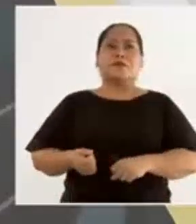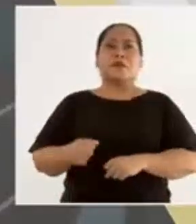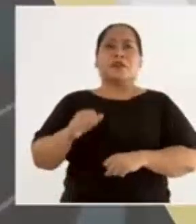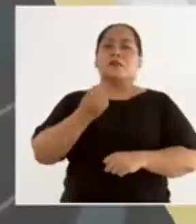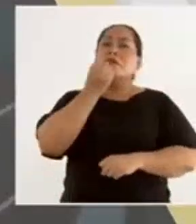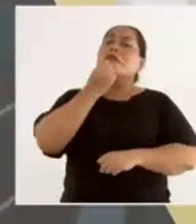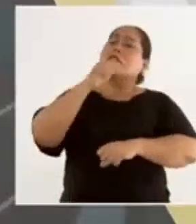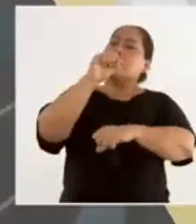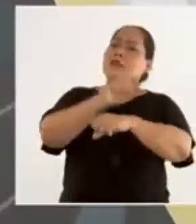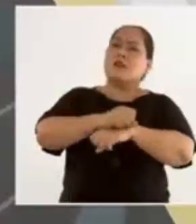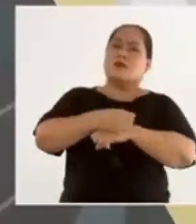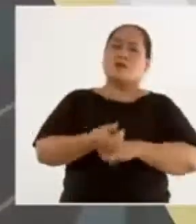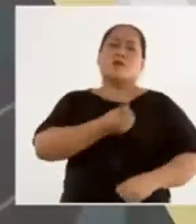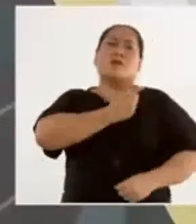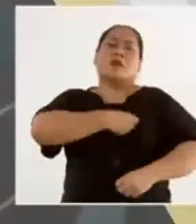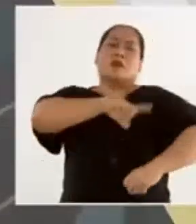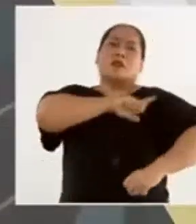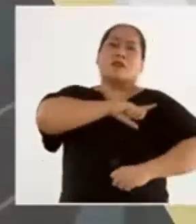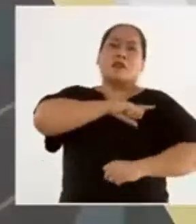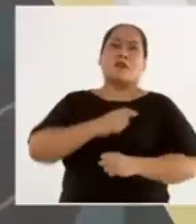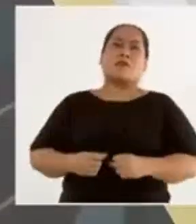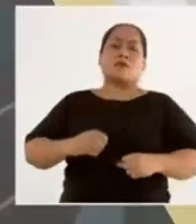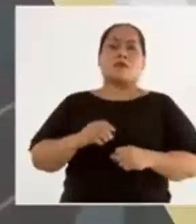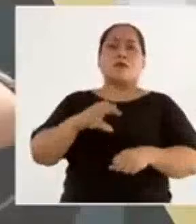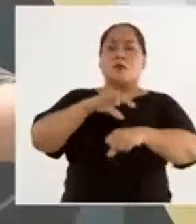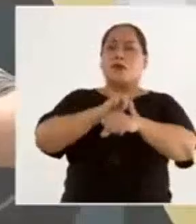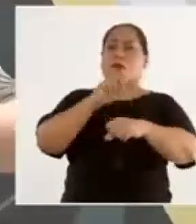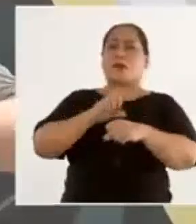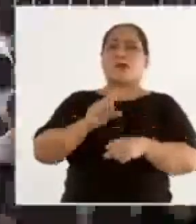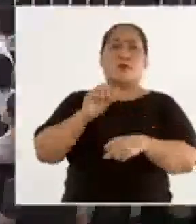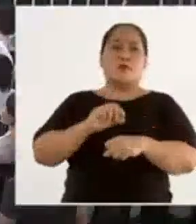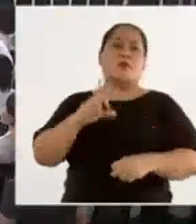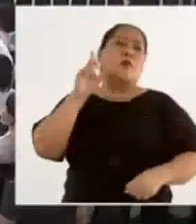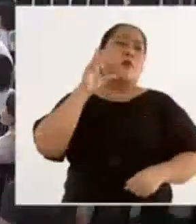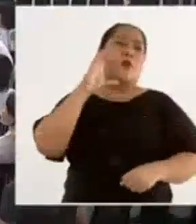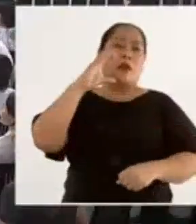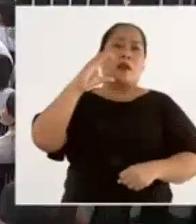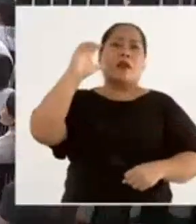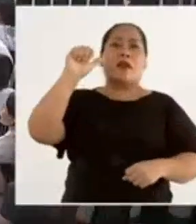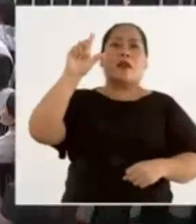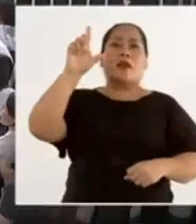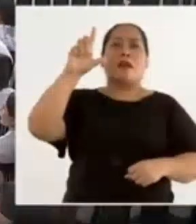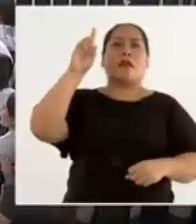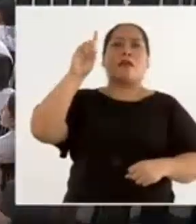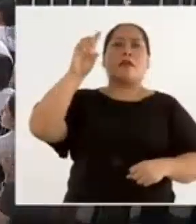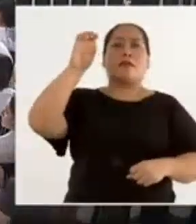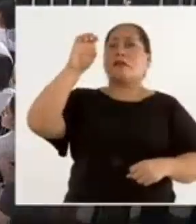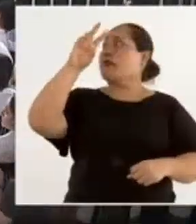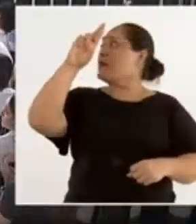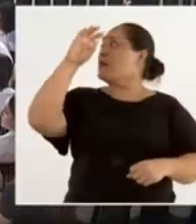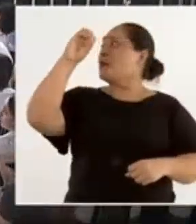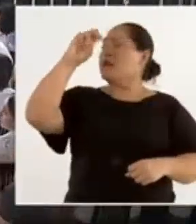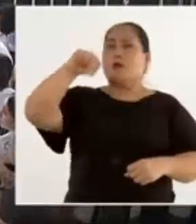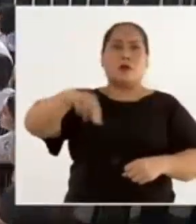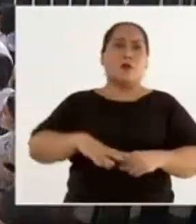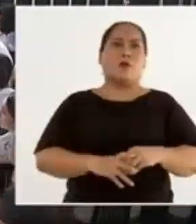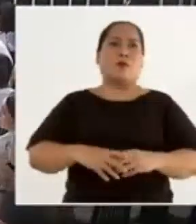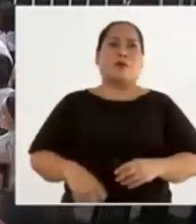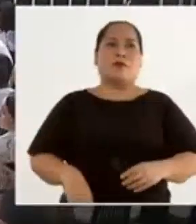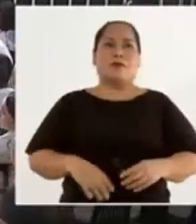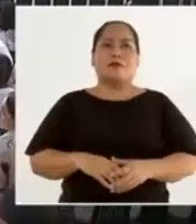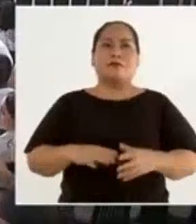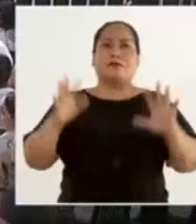del estado, el drctor Calderón Alipi, amigo y compañero de muchas batallas. [Aplausos]